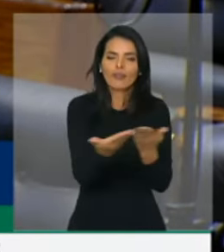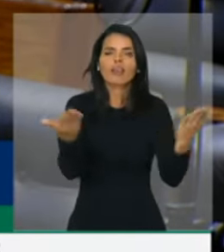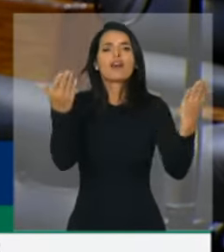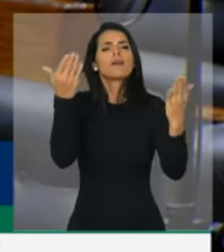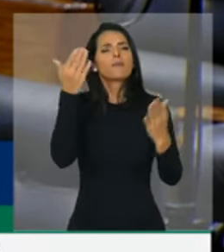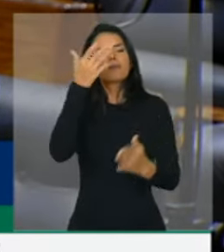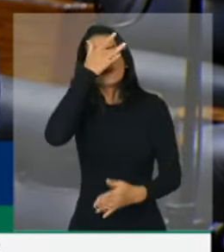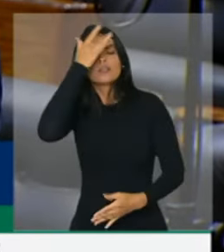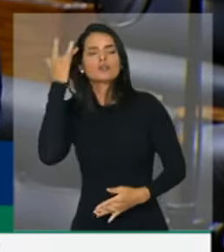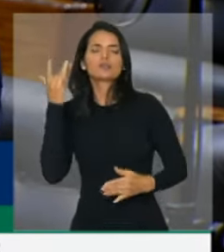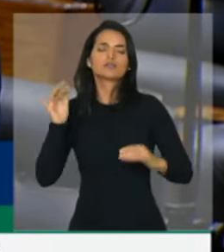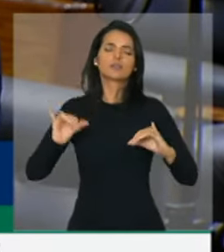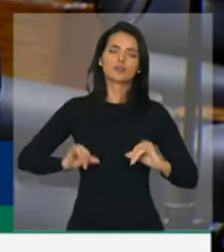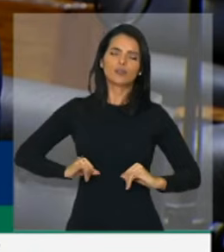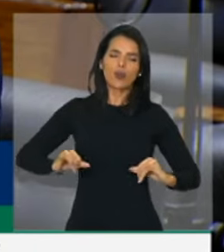PESSOAS QUE SOFREM E QUASE 400 MIL QUE PER CERAM, EU PEDIRIA